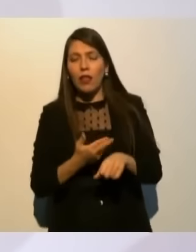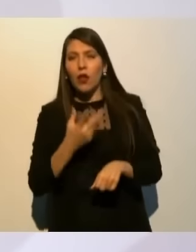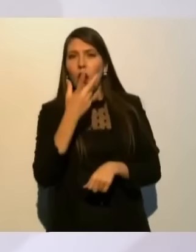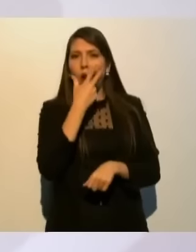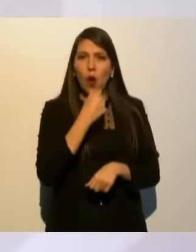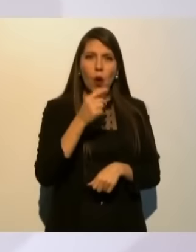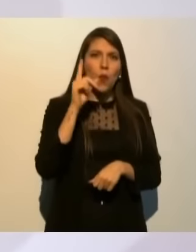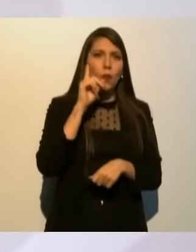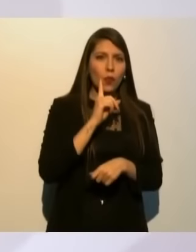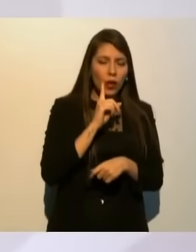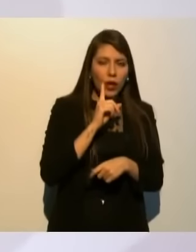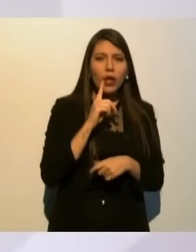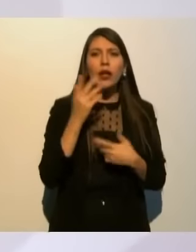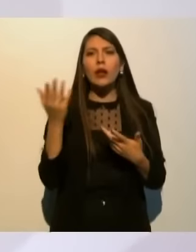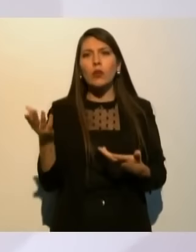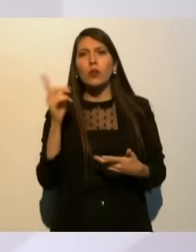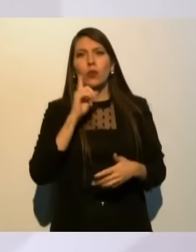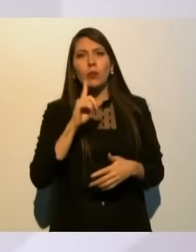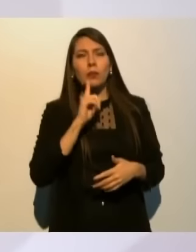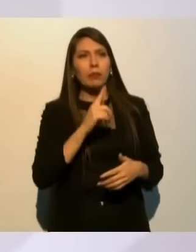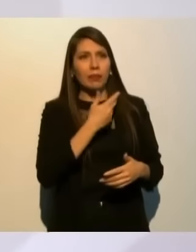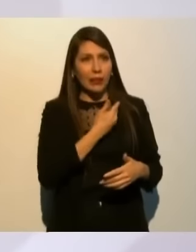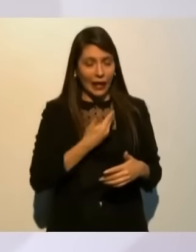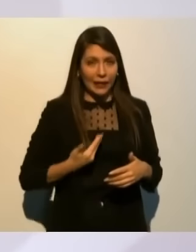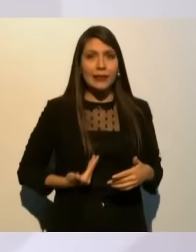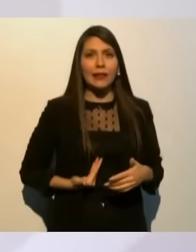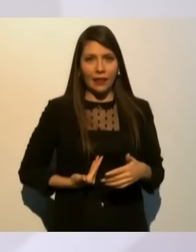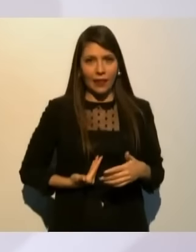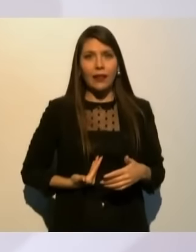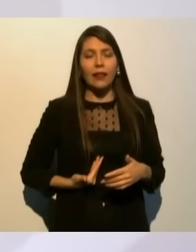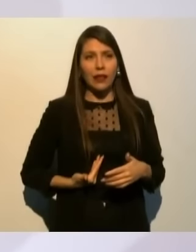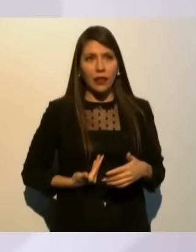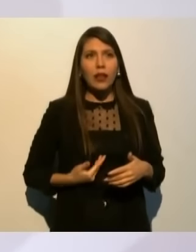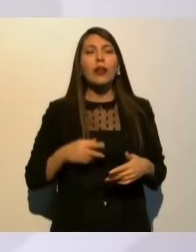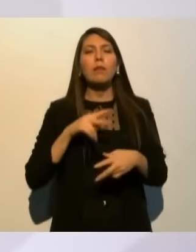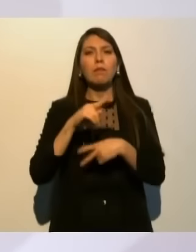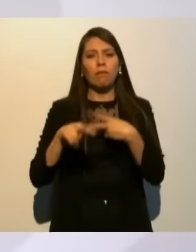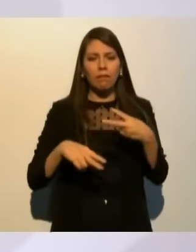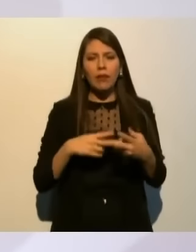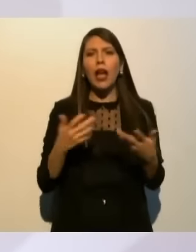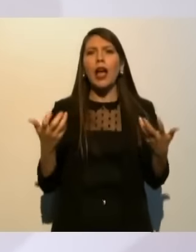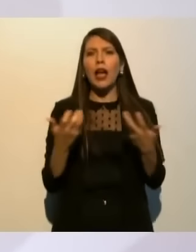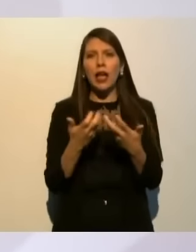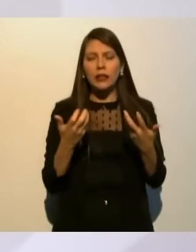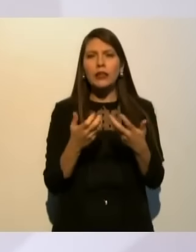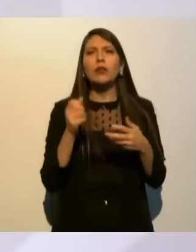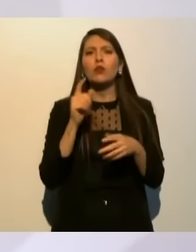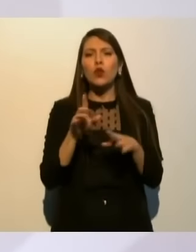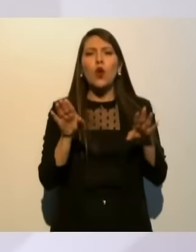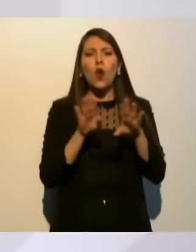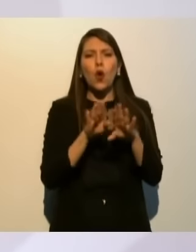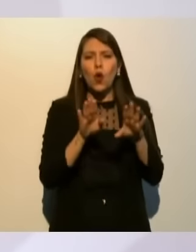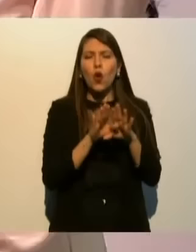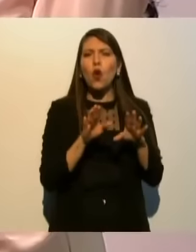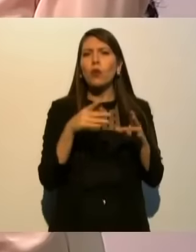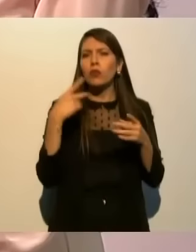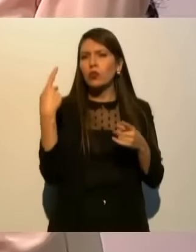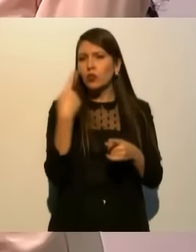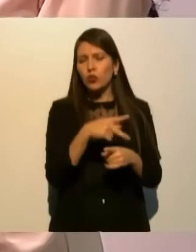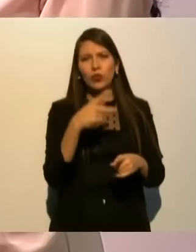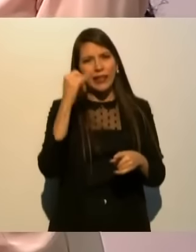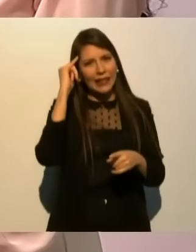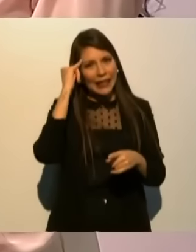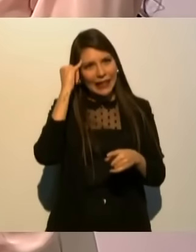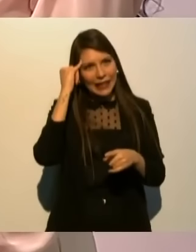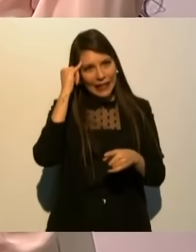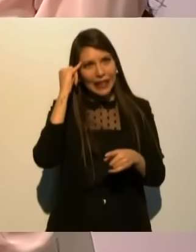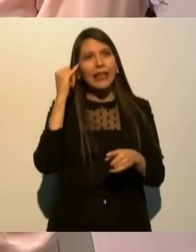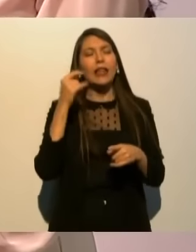de la República crearemos el componente indígena en este fondo daremos cumplimiento a esta decisión